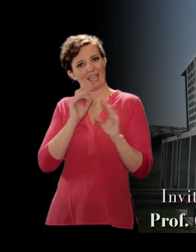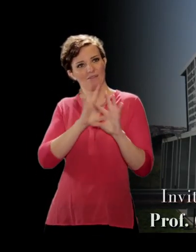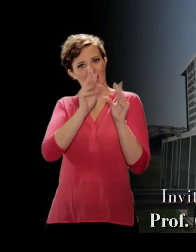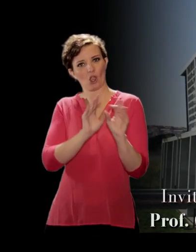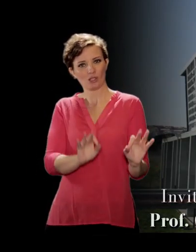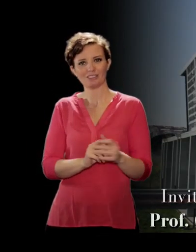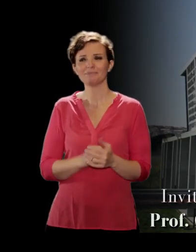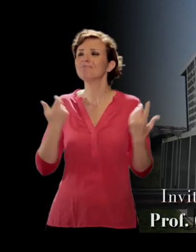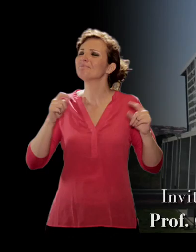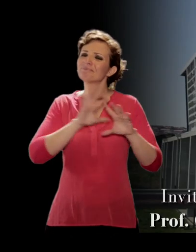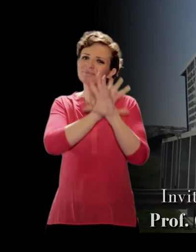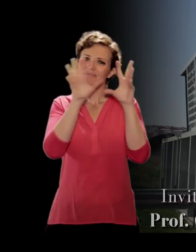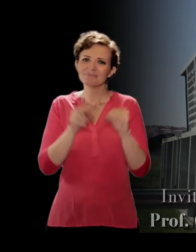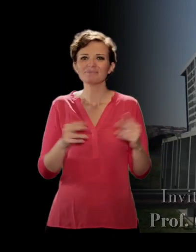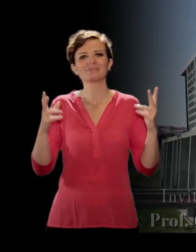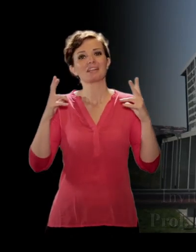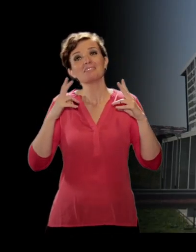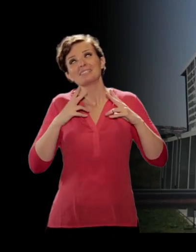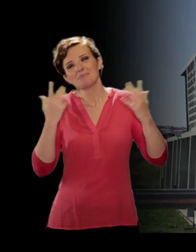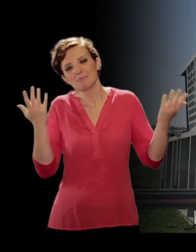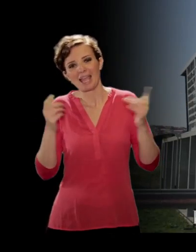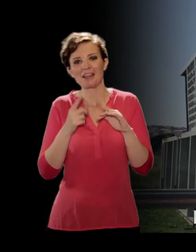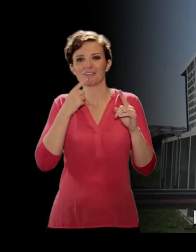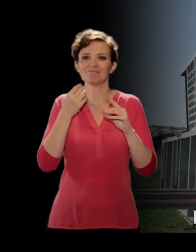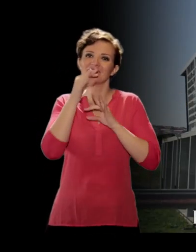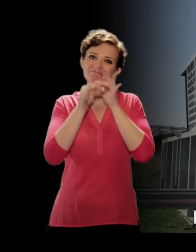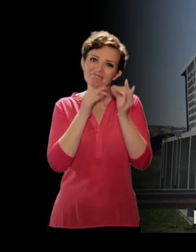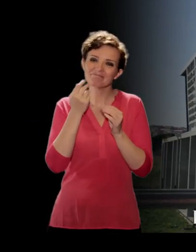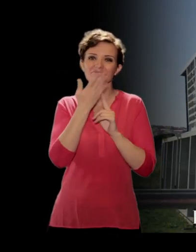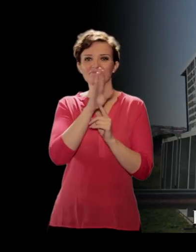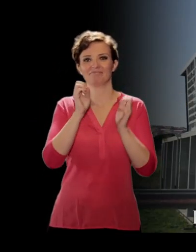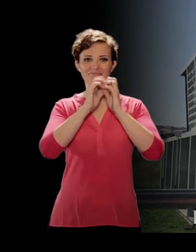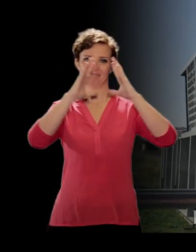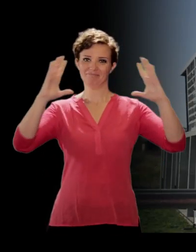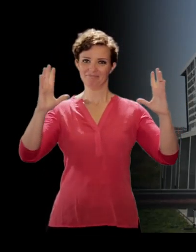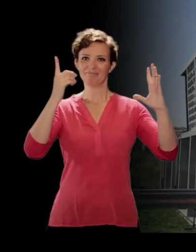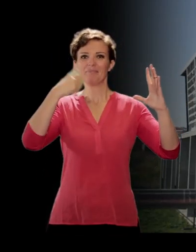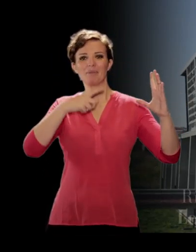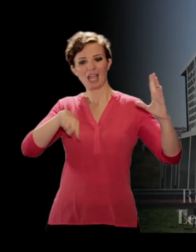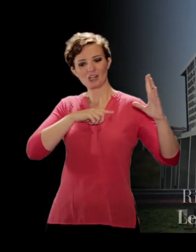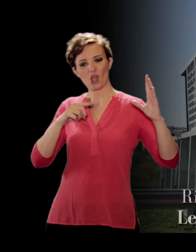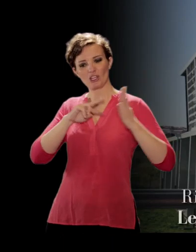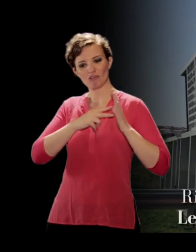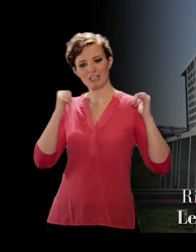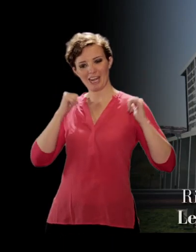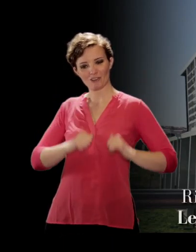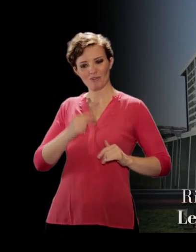Con questo spero di aver dato un quadro di quello che si studia da noi a Roma 3 ad Ingegneria Civile.